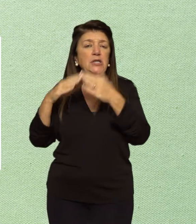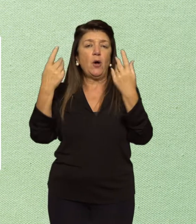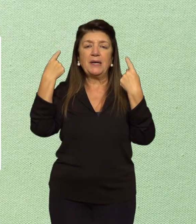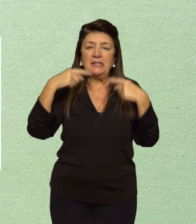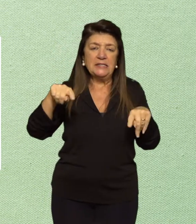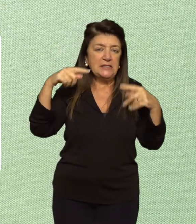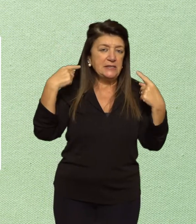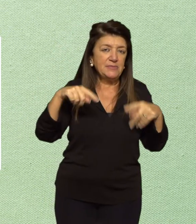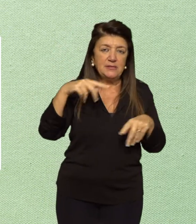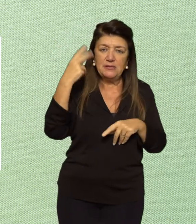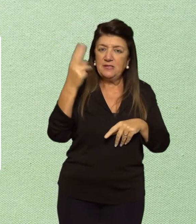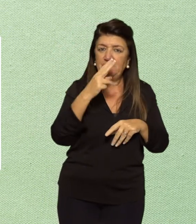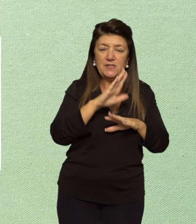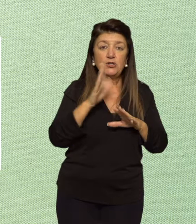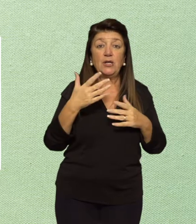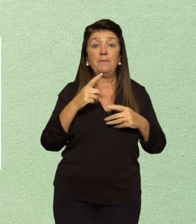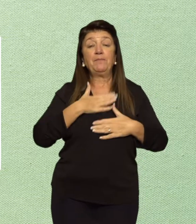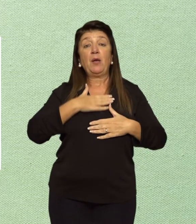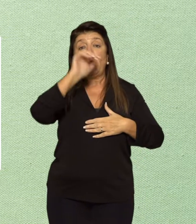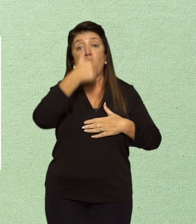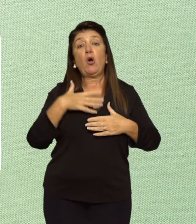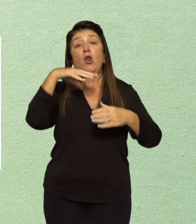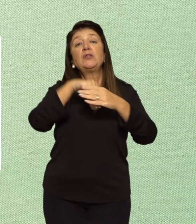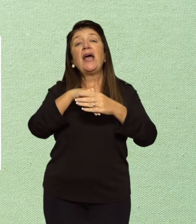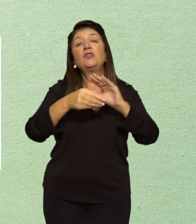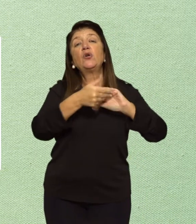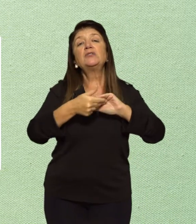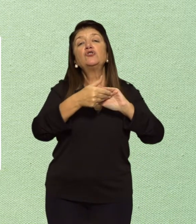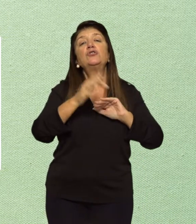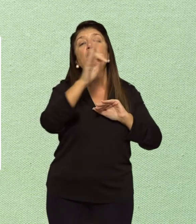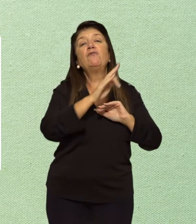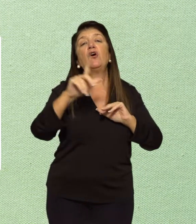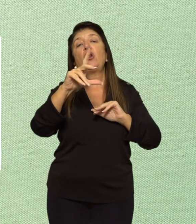il mio ruolo appunto è quello di fare consulenze legali e quindi di informare la persona disabile